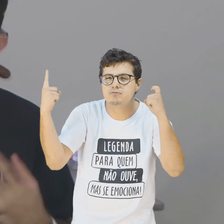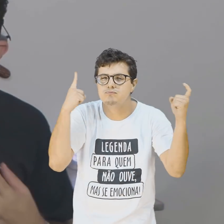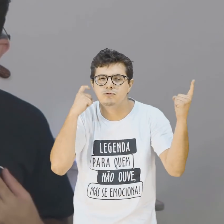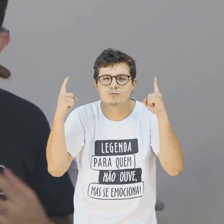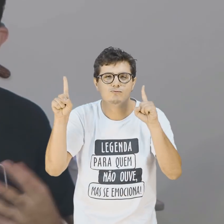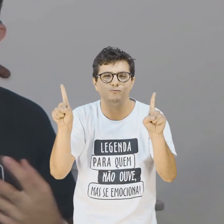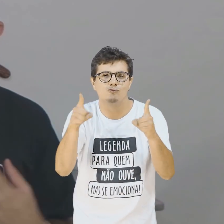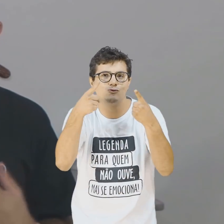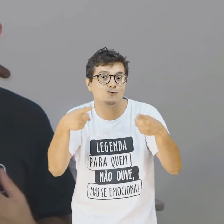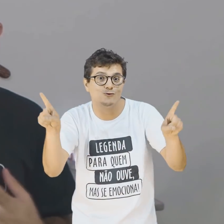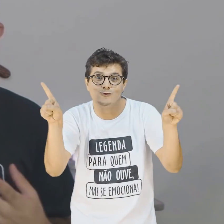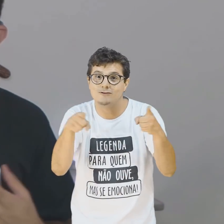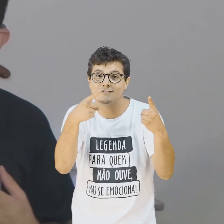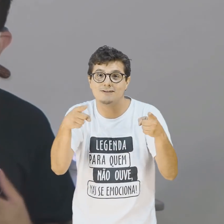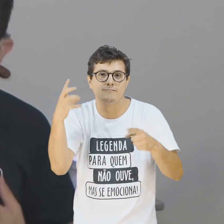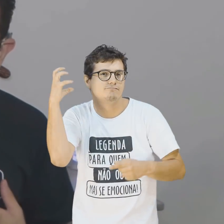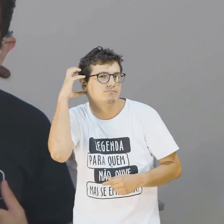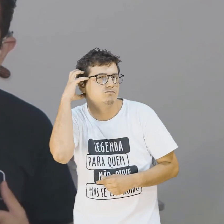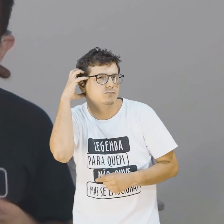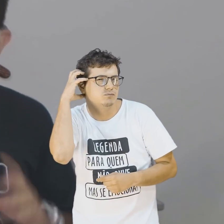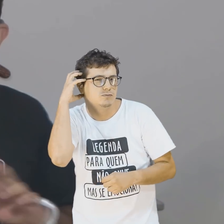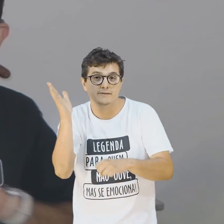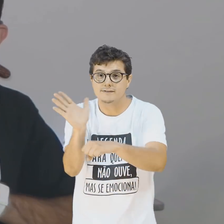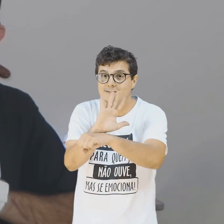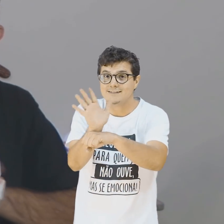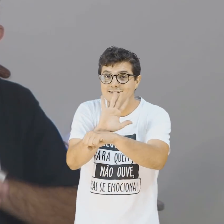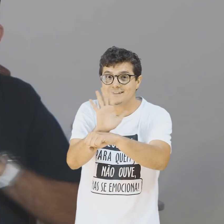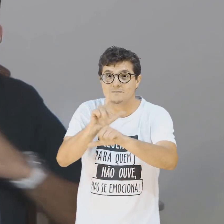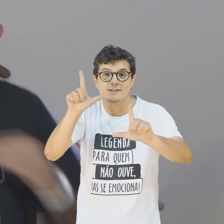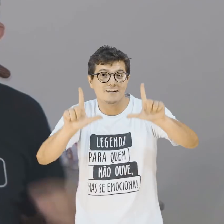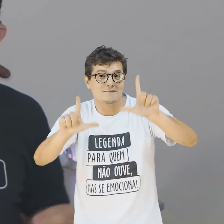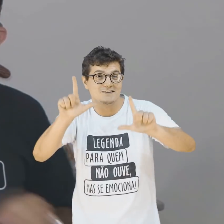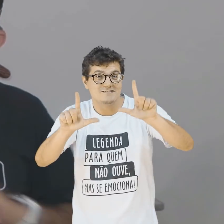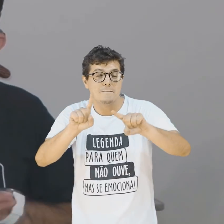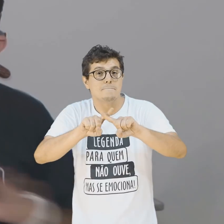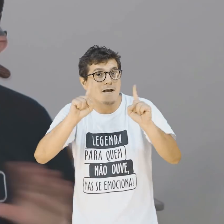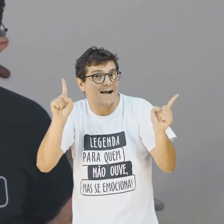áudios, cinemas, TV. Mas não compreendo tudo.